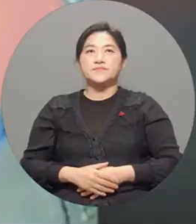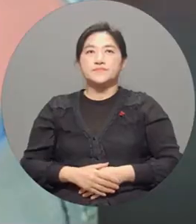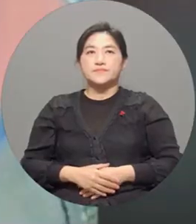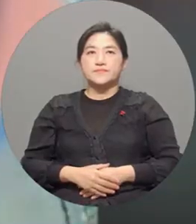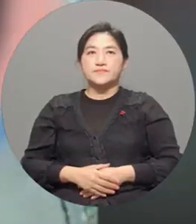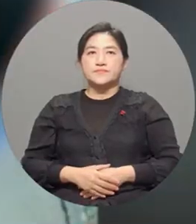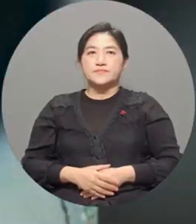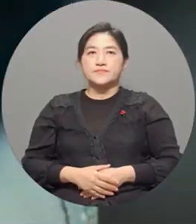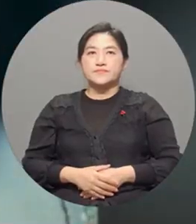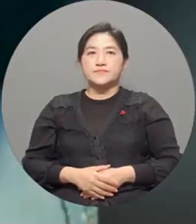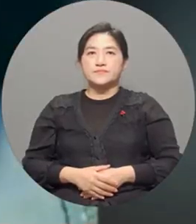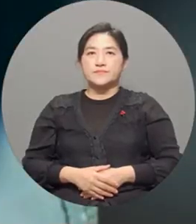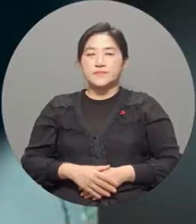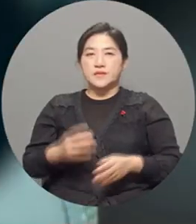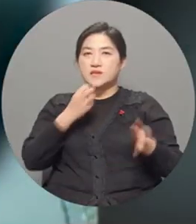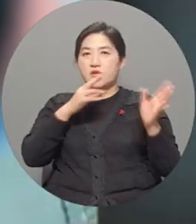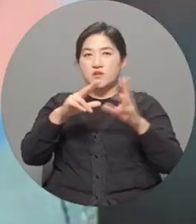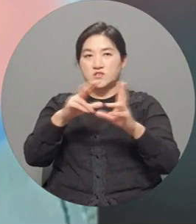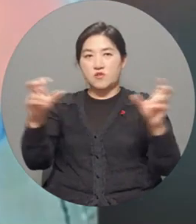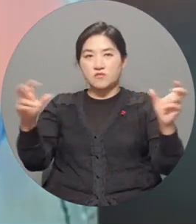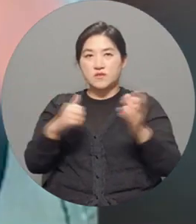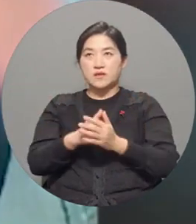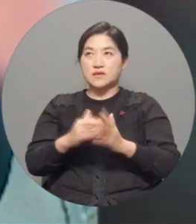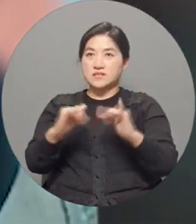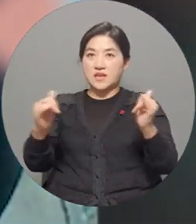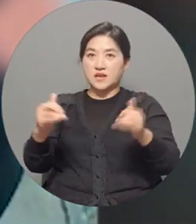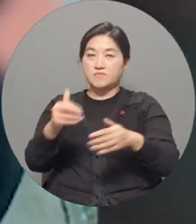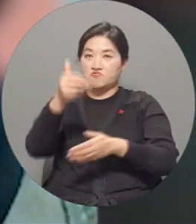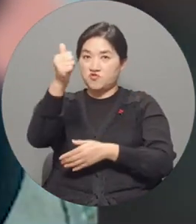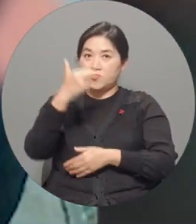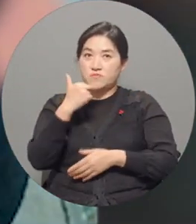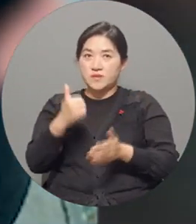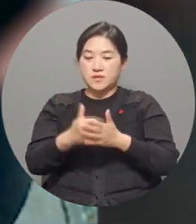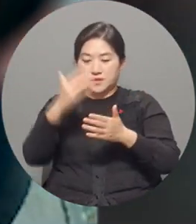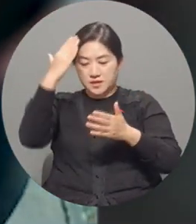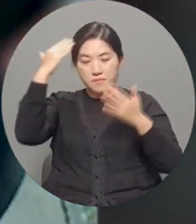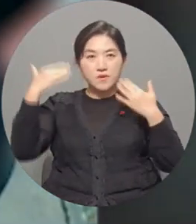송정훈 기자가 취재했습니다. (기자) 경기 성남의 한 무인 점포.